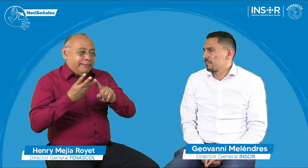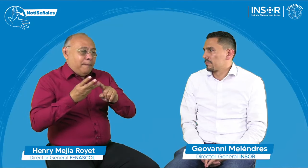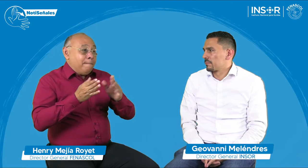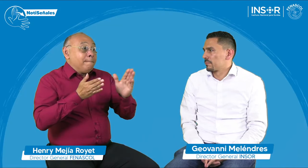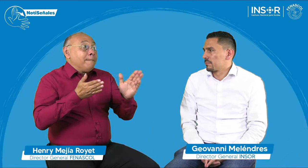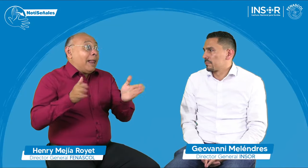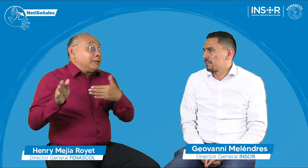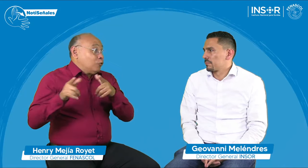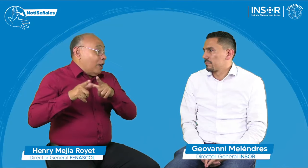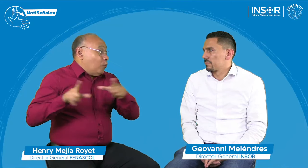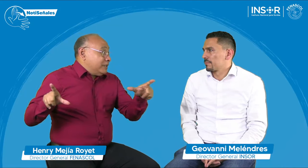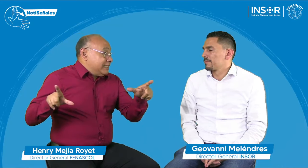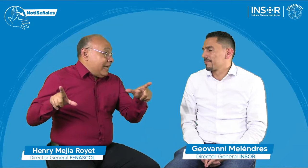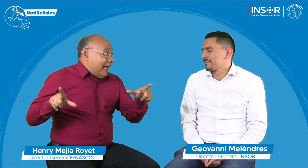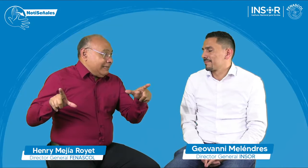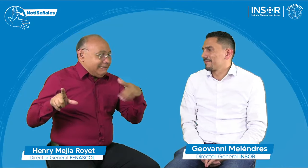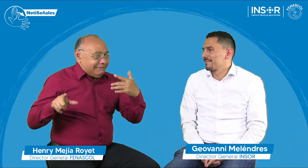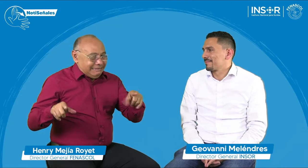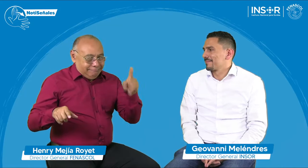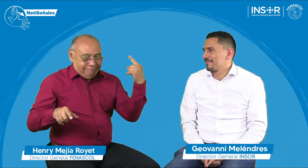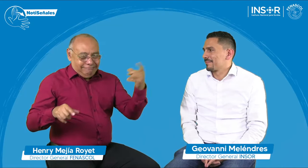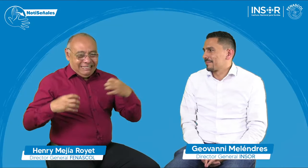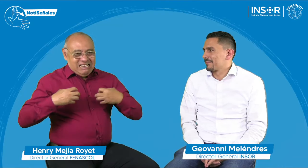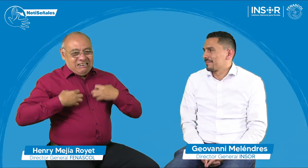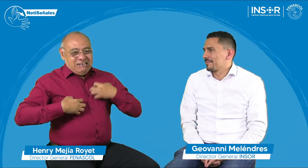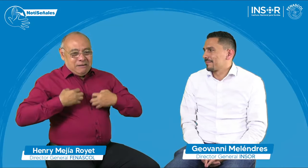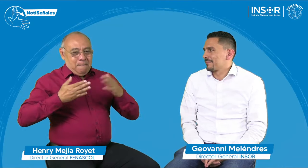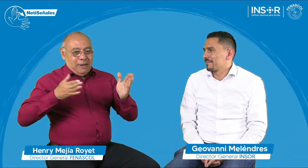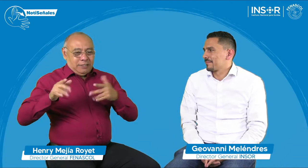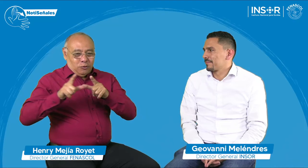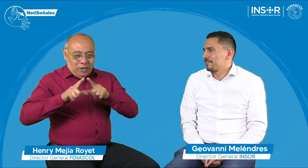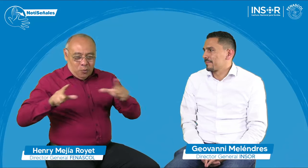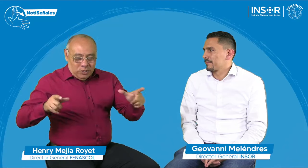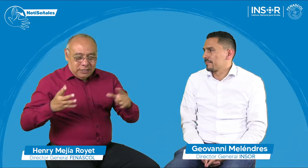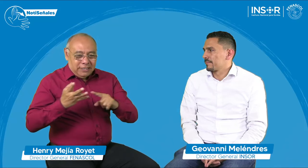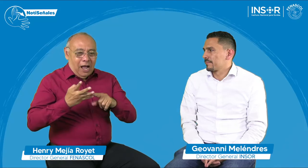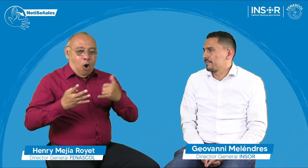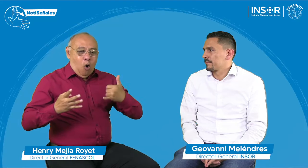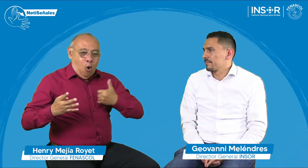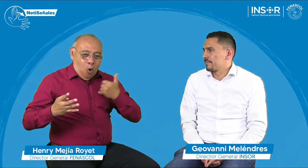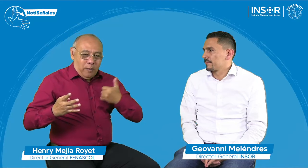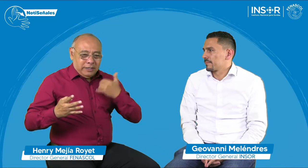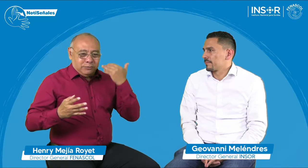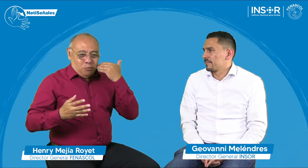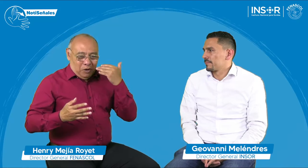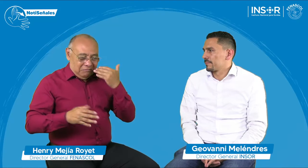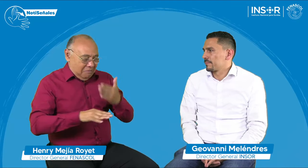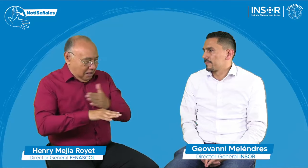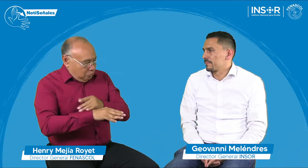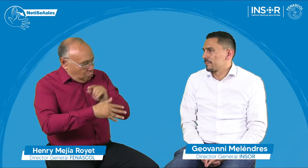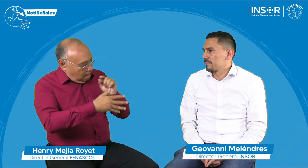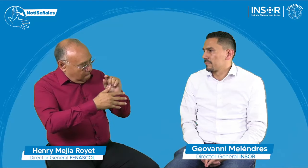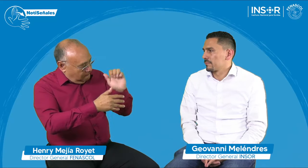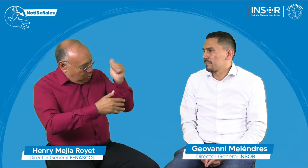entonces que podamos atender estos temas de educación,